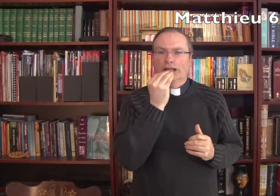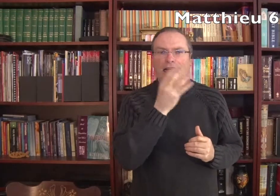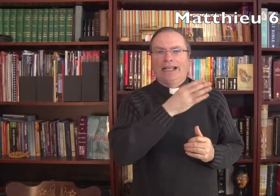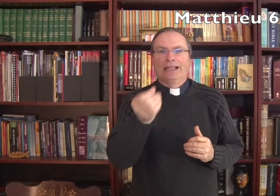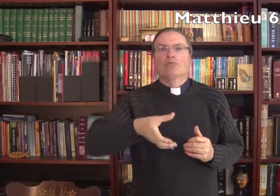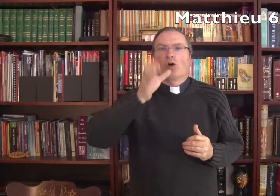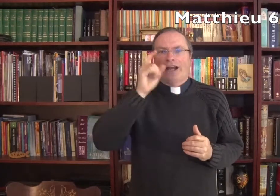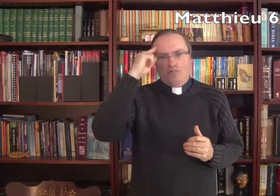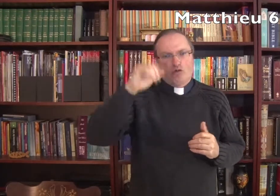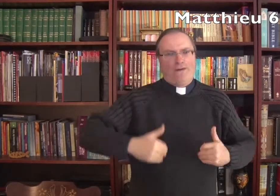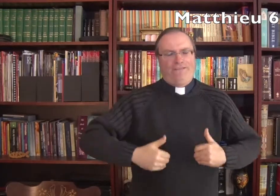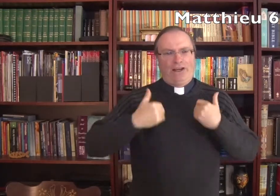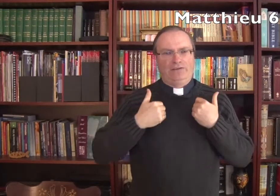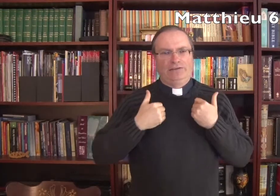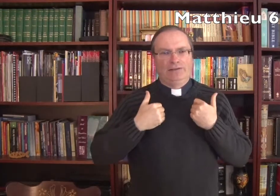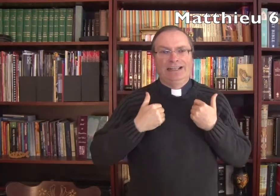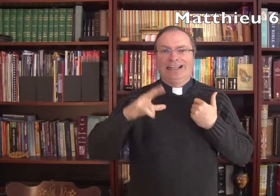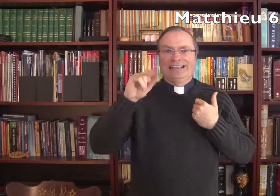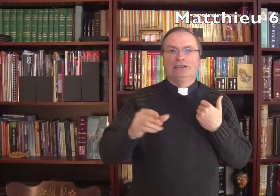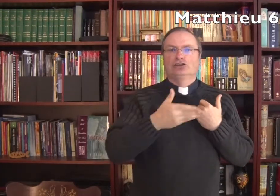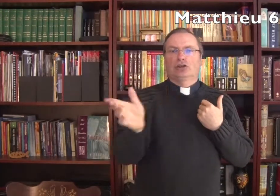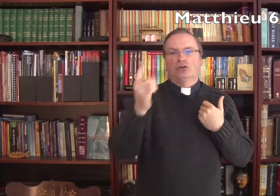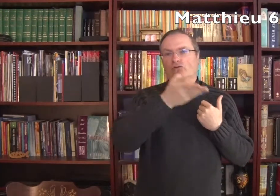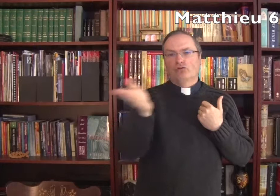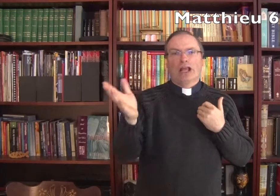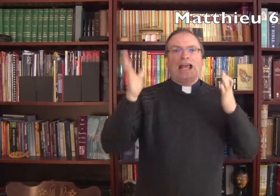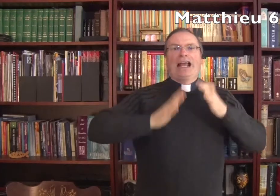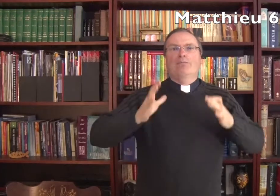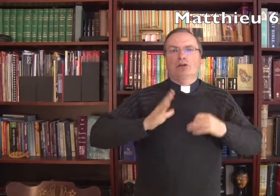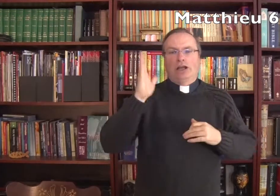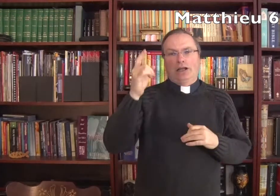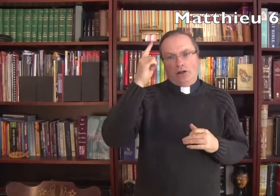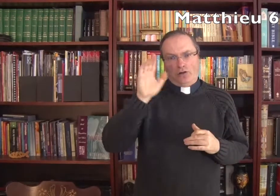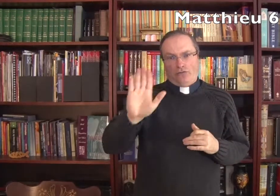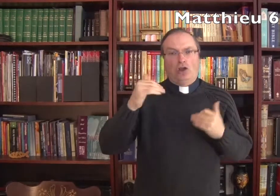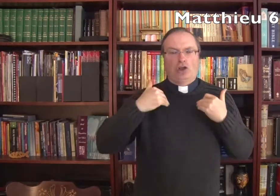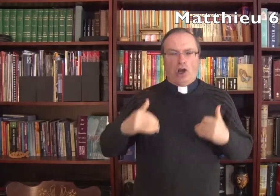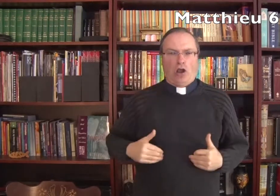[et boirez] pour vivre, ni de ce dont vous habillerez votre corps.